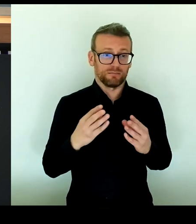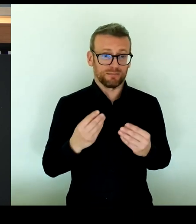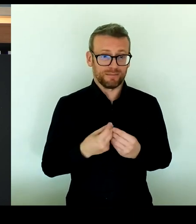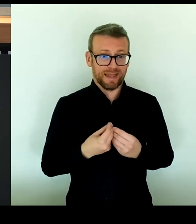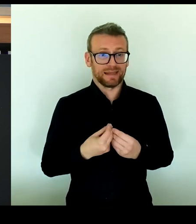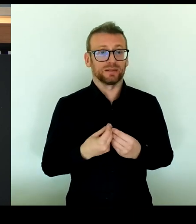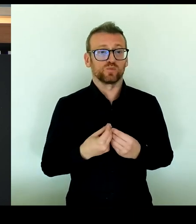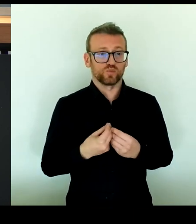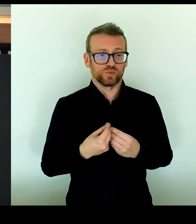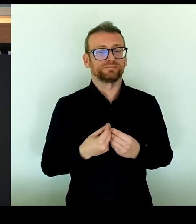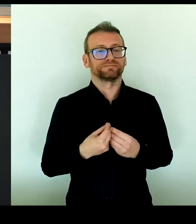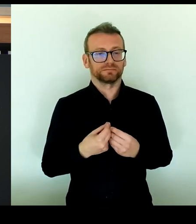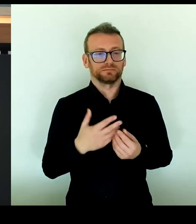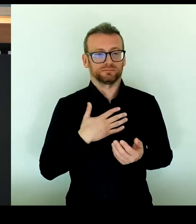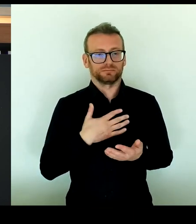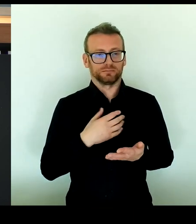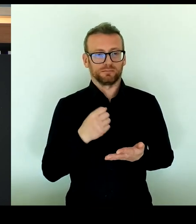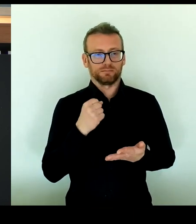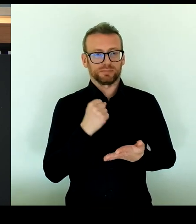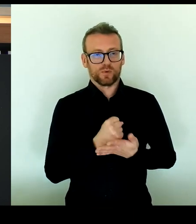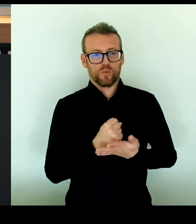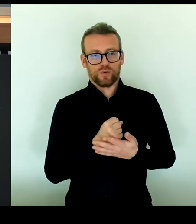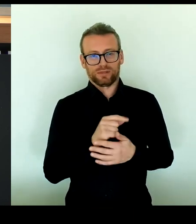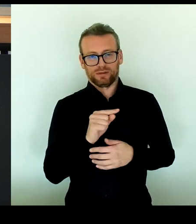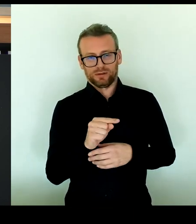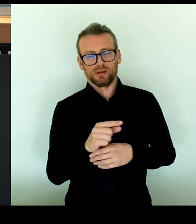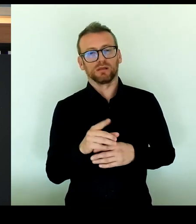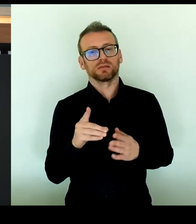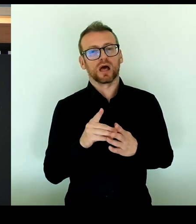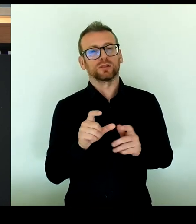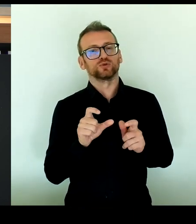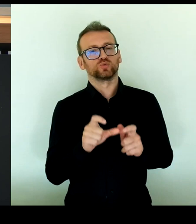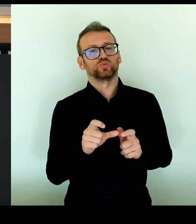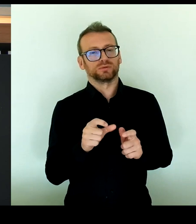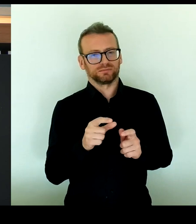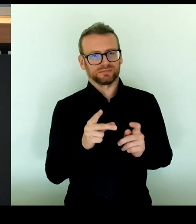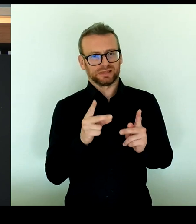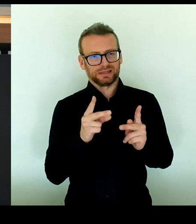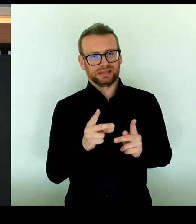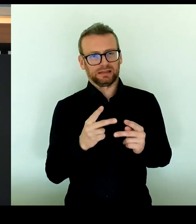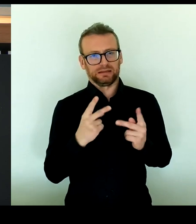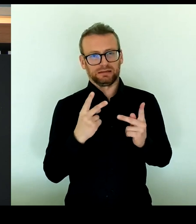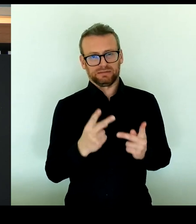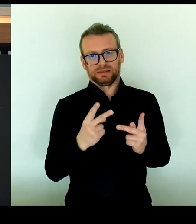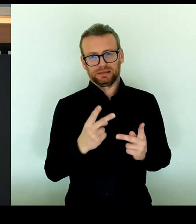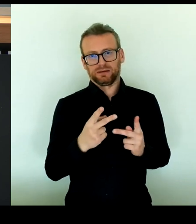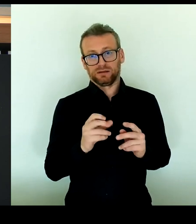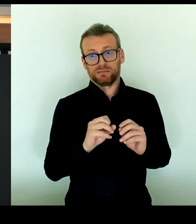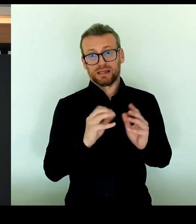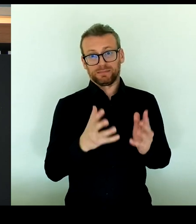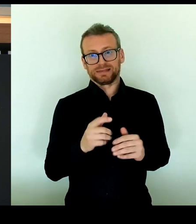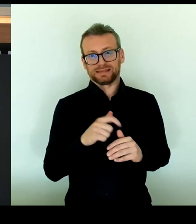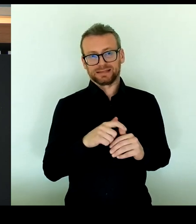in der Verwaltung. Auch die Einschränkungen bei den Besuchszeiten in der Verwaltung hatten datenschutzrechtliche